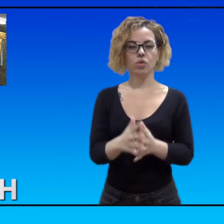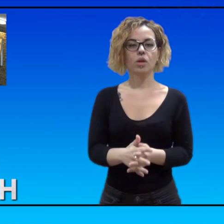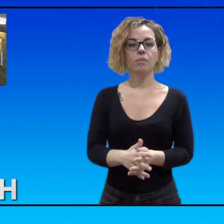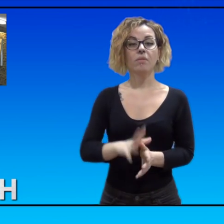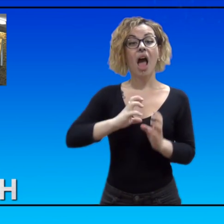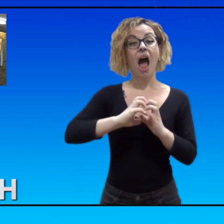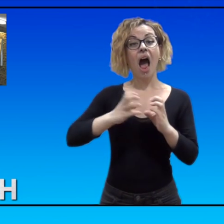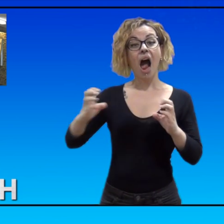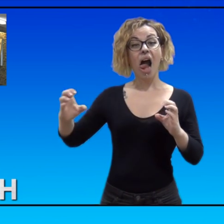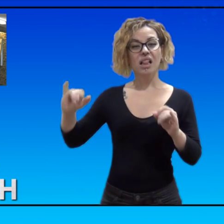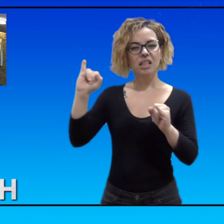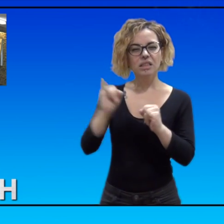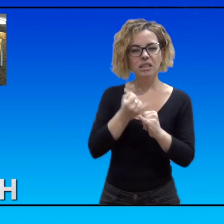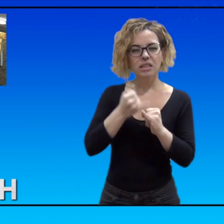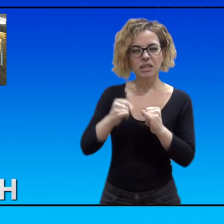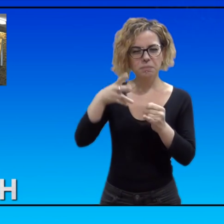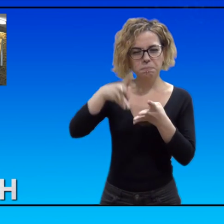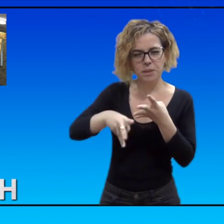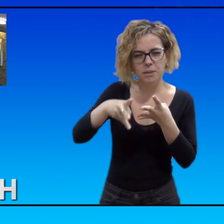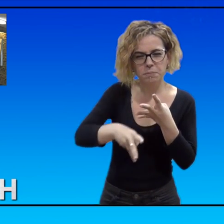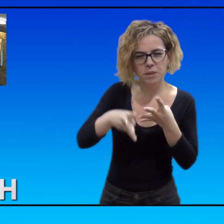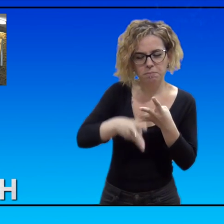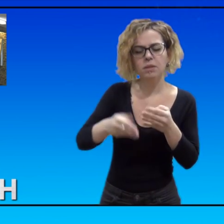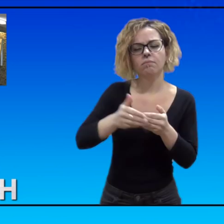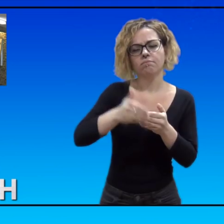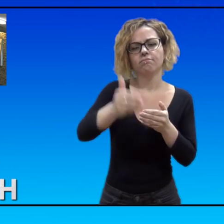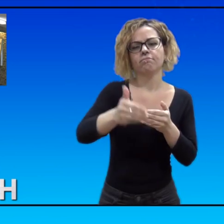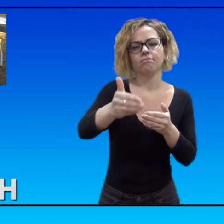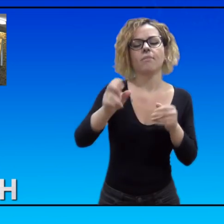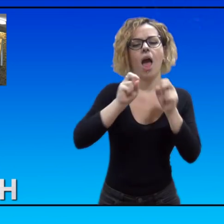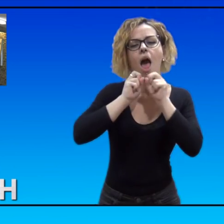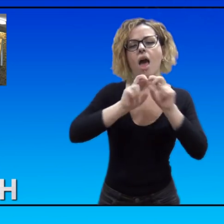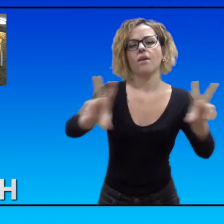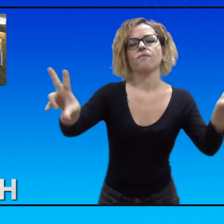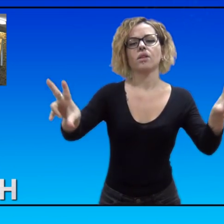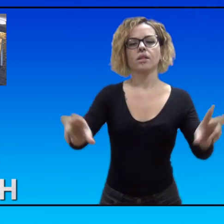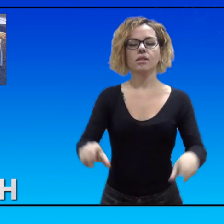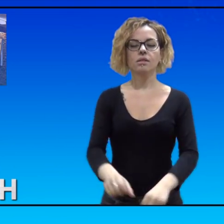Altri dettagli ed approfondimenti verranno comunicati successivamente.